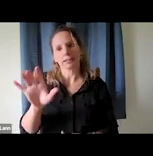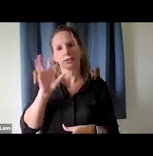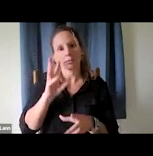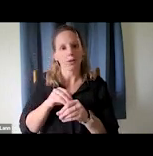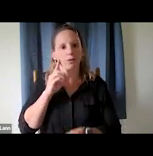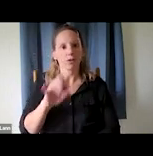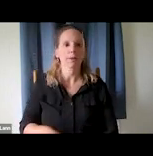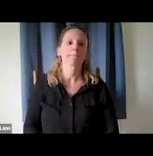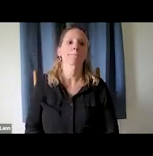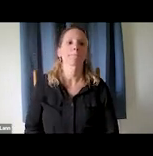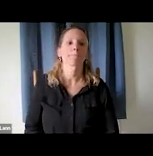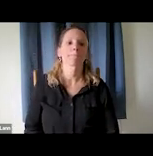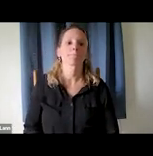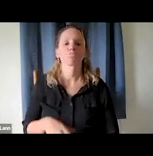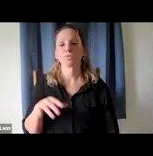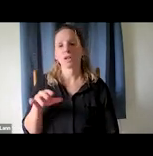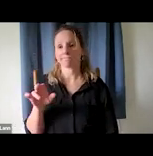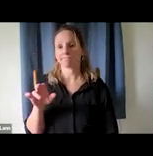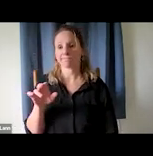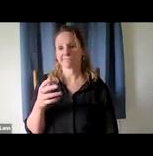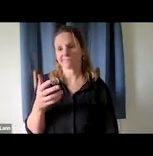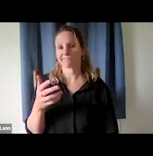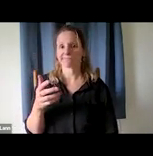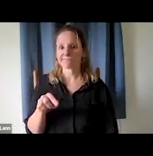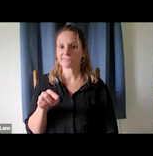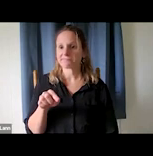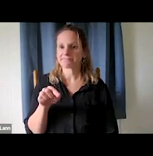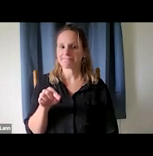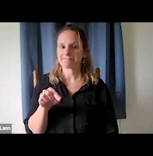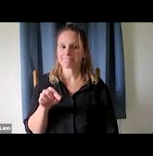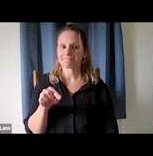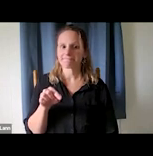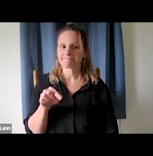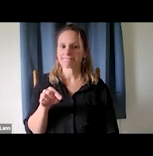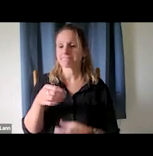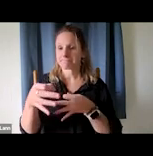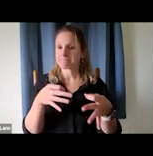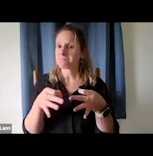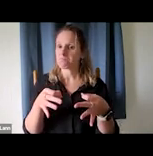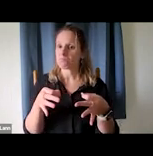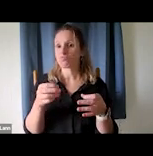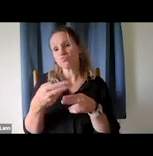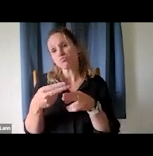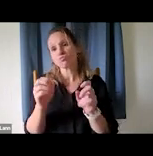Esta es una descripción bastante neutra. Es bastante corta.